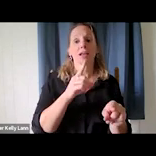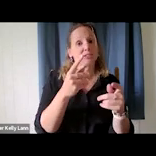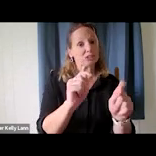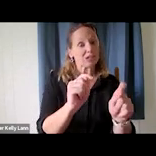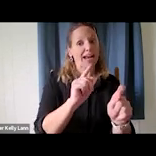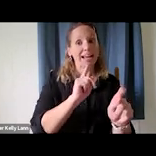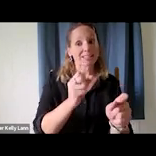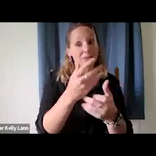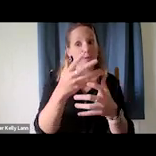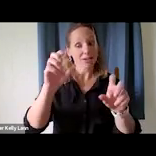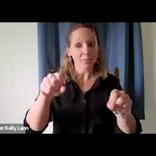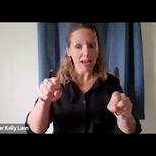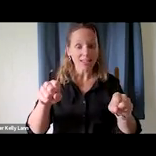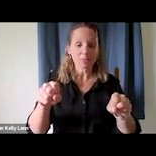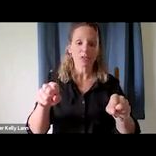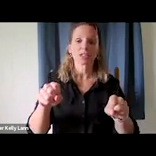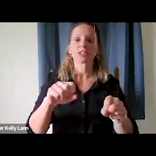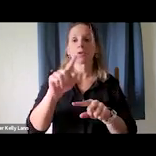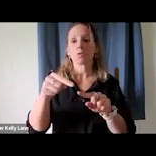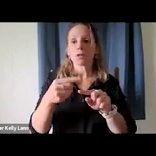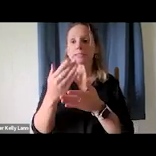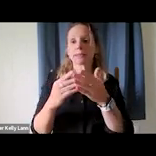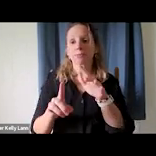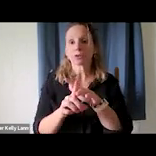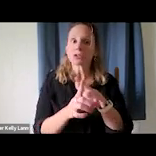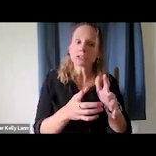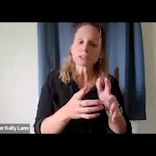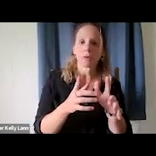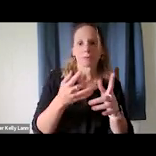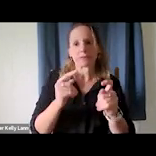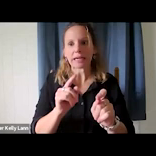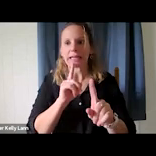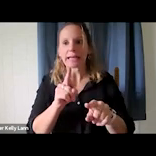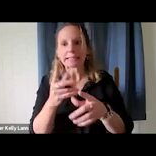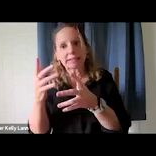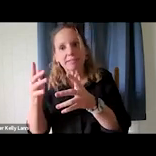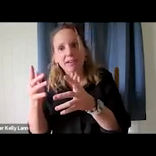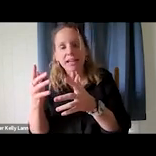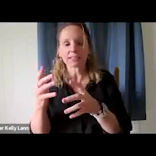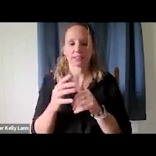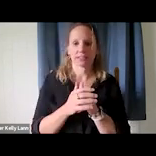A medida que han llegado algunas de las preguntas, las hemos respondido sobre la marcha y espero que algunas de sus preguntas